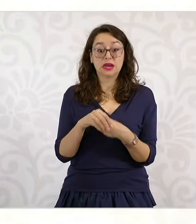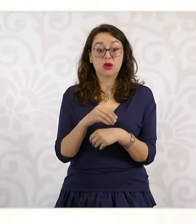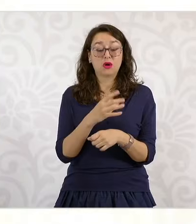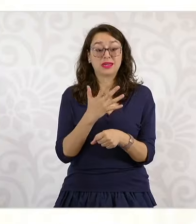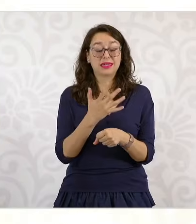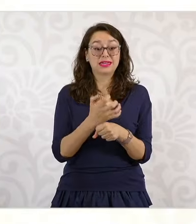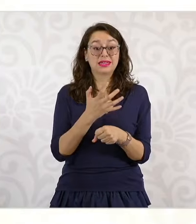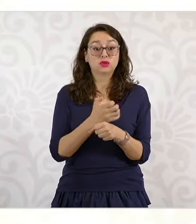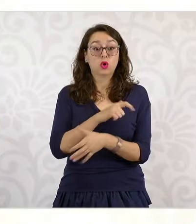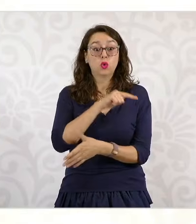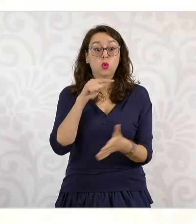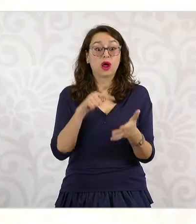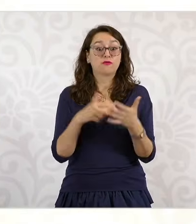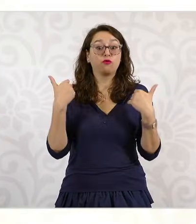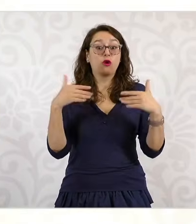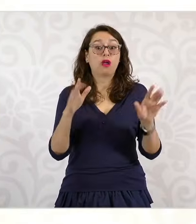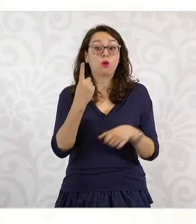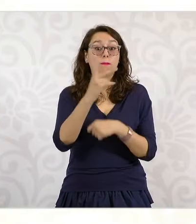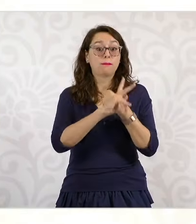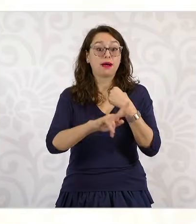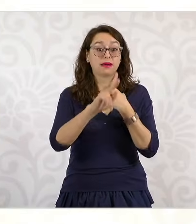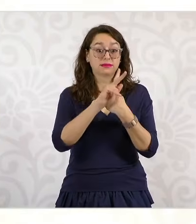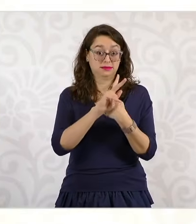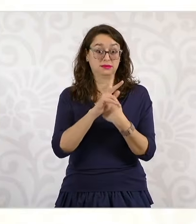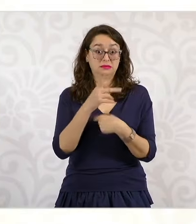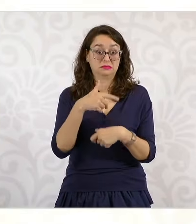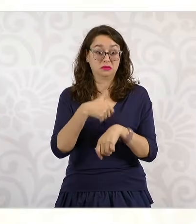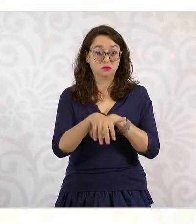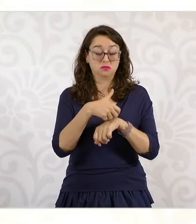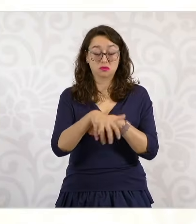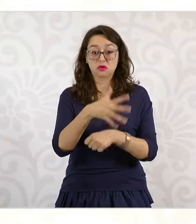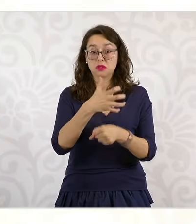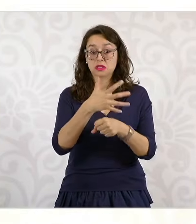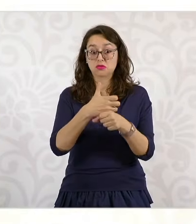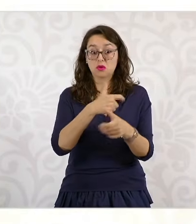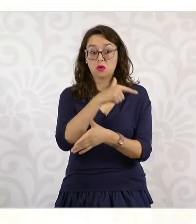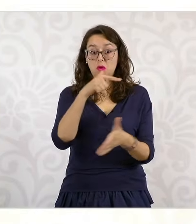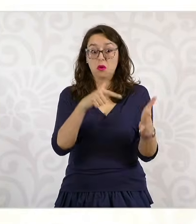si no fuera por los méxicoamericanos. y eh y es el destino, bueno, fue por muchos años el destino más